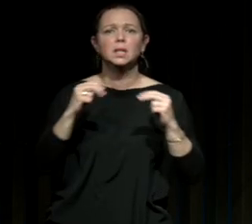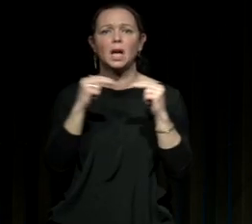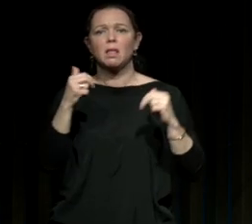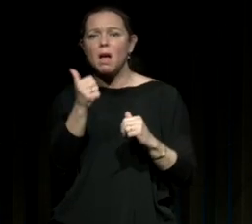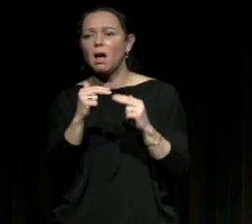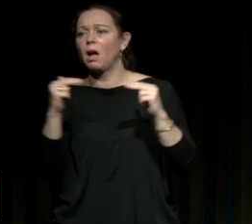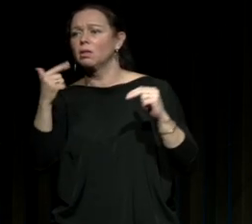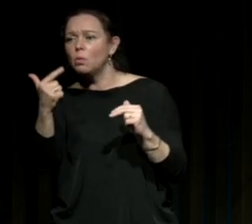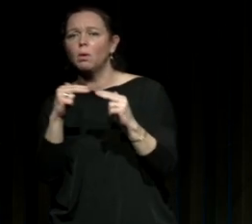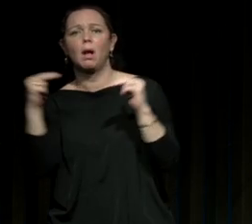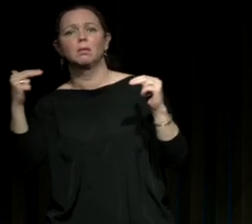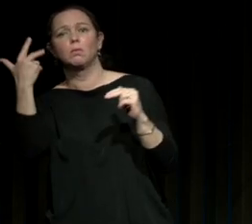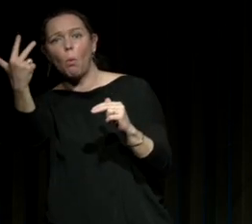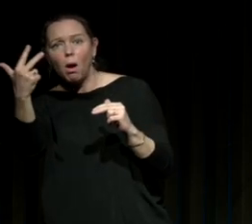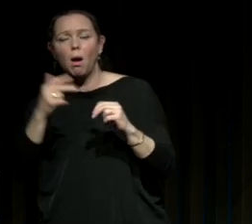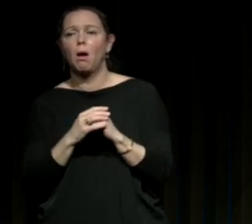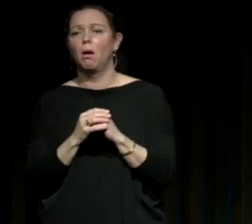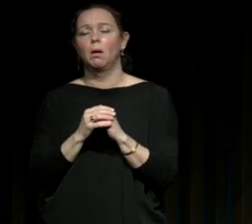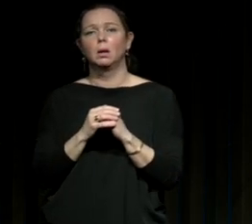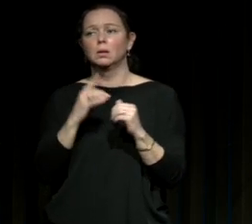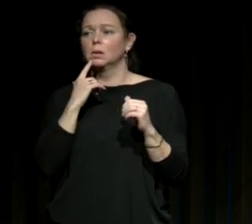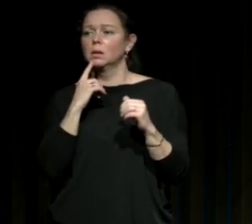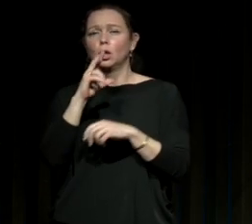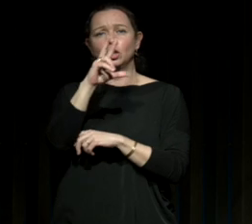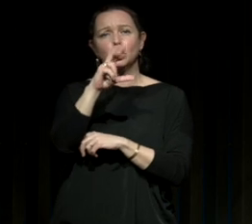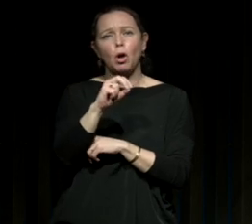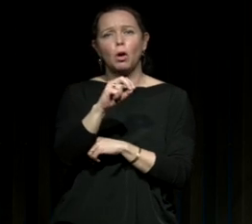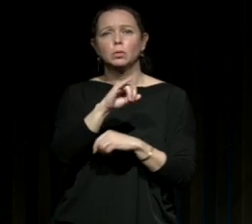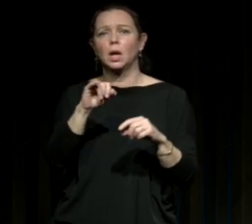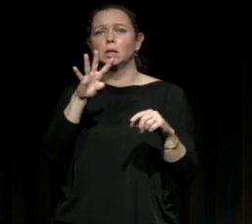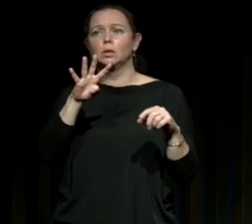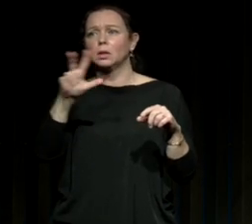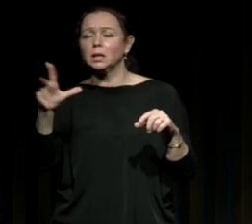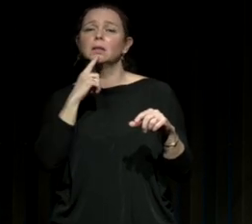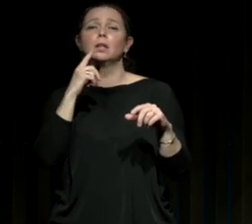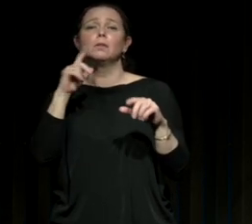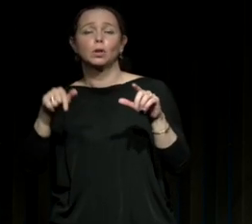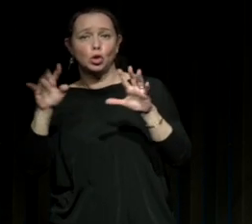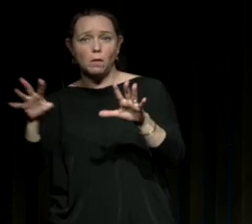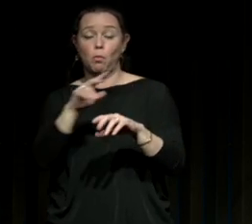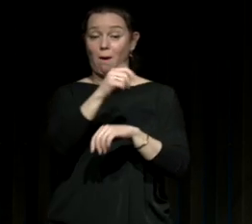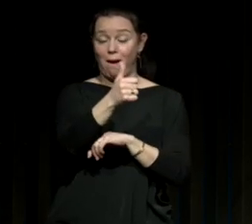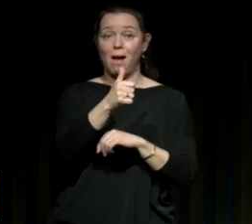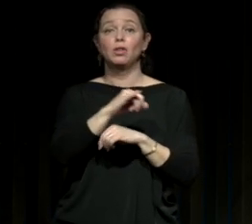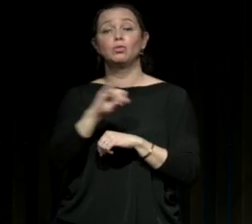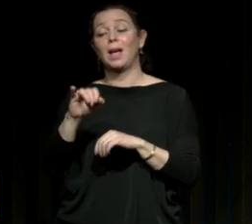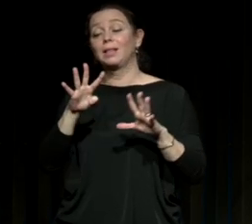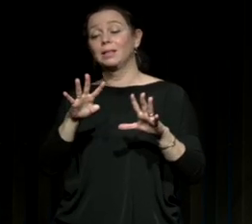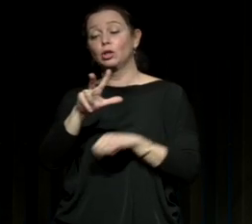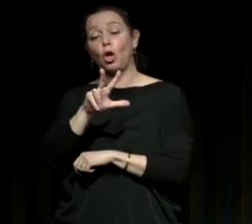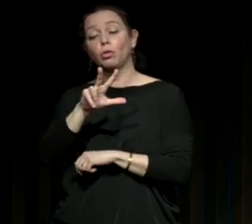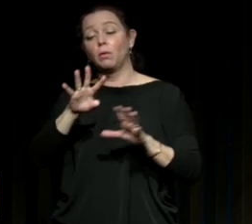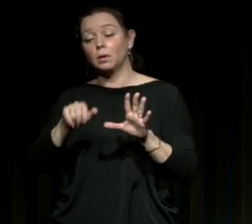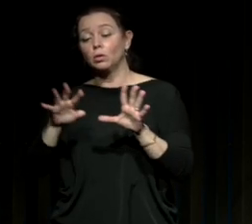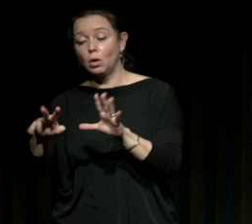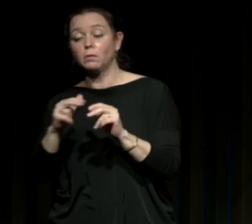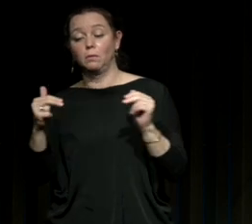3 supérieur entre 30 et 40 34 9 pour le grade 1 jusqu'à 39 9 pour le gr 2 et puis au delà de 40